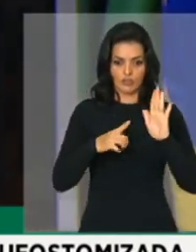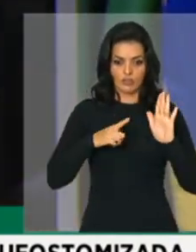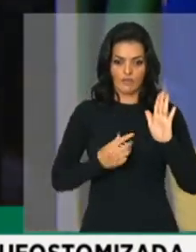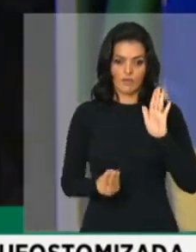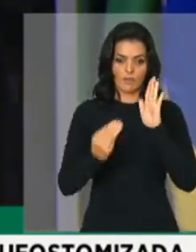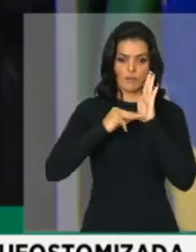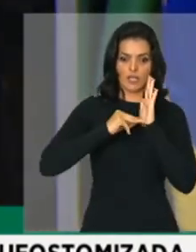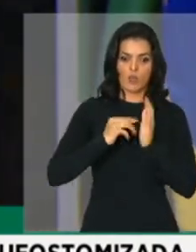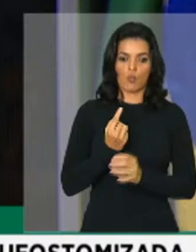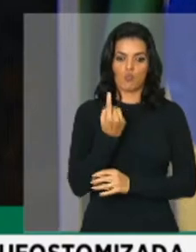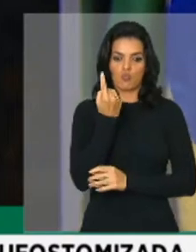ALTERAR O ARTIGO PRIMEIRO ESCLARECENDO QUE O OBJETIVO DE